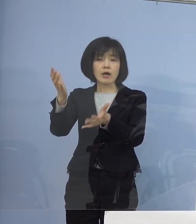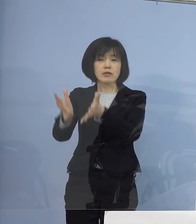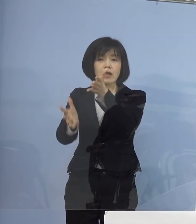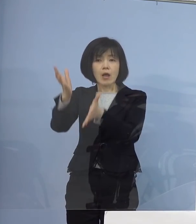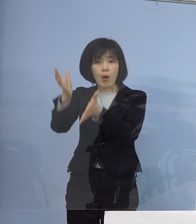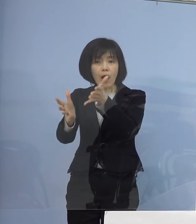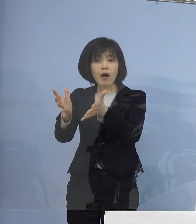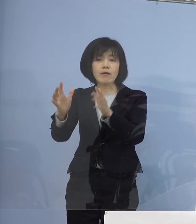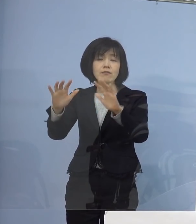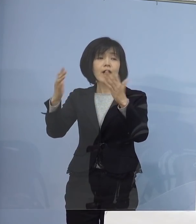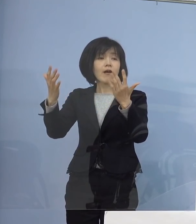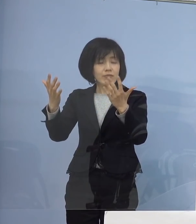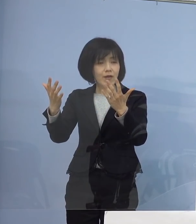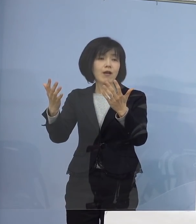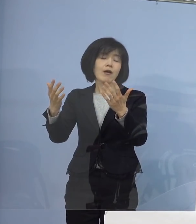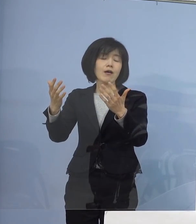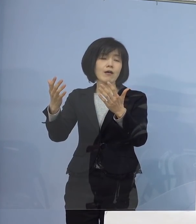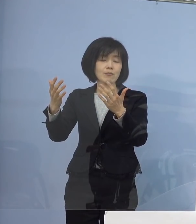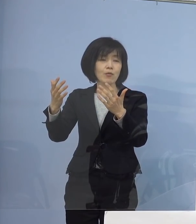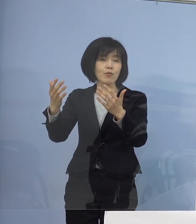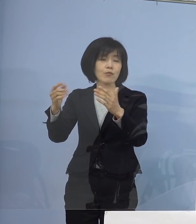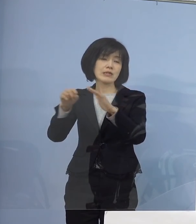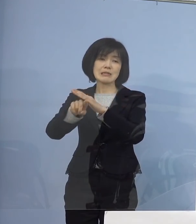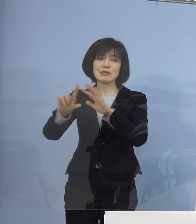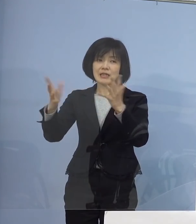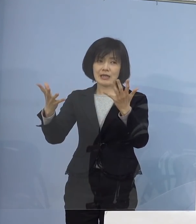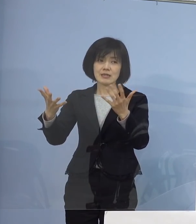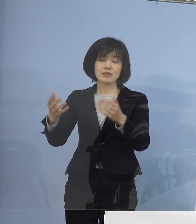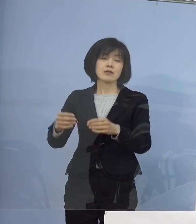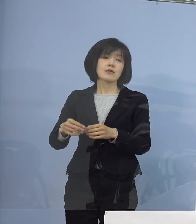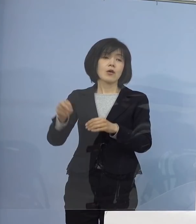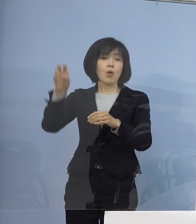昨日申し上げた 大阪（府）が重症者を迎え撃つ